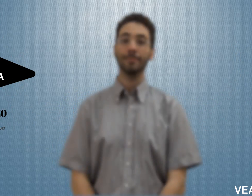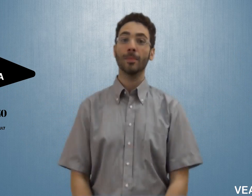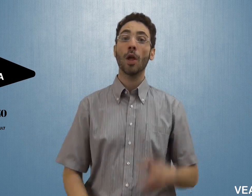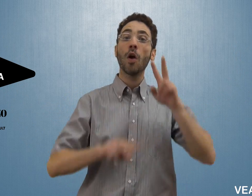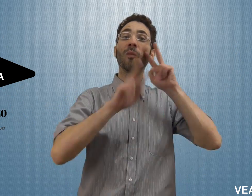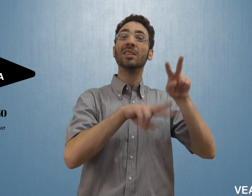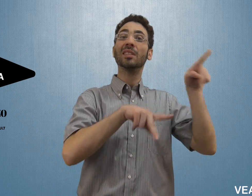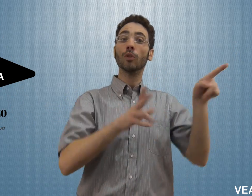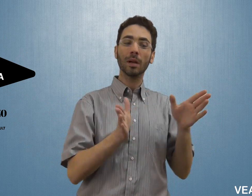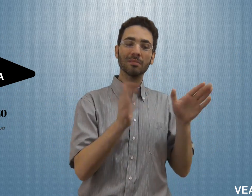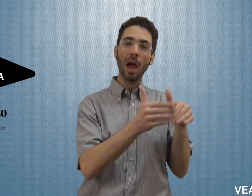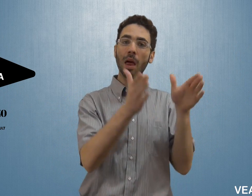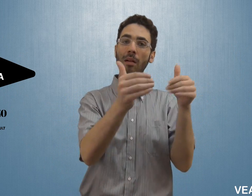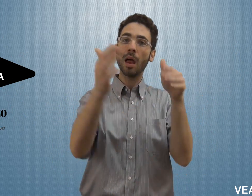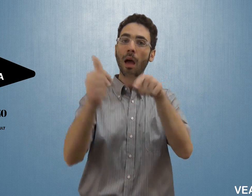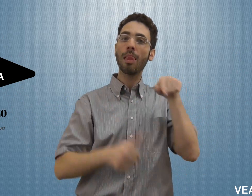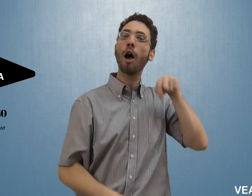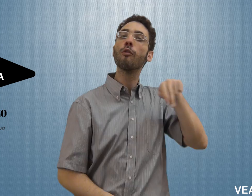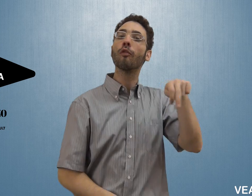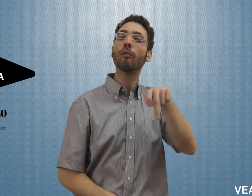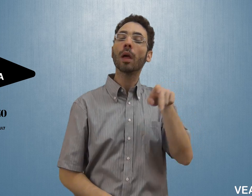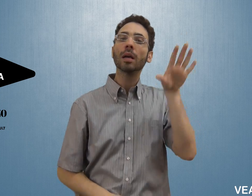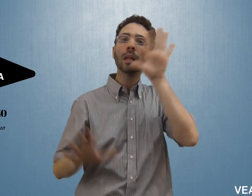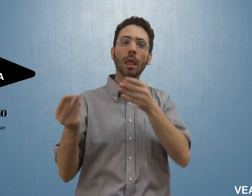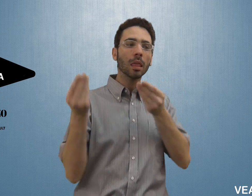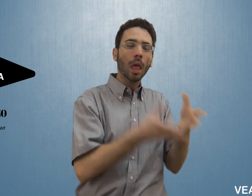Percorrendo le sale veneziane infatti il visitatore sperimenta